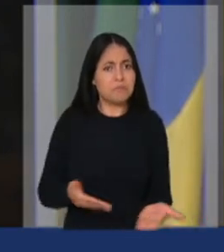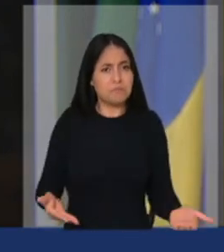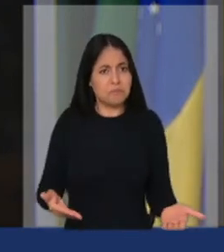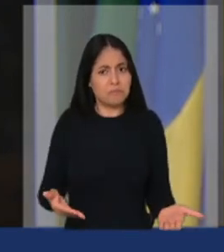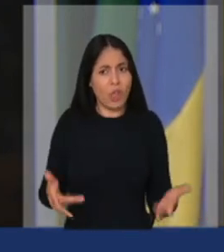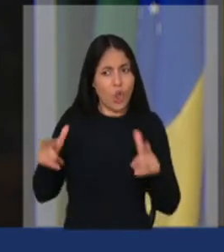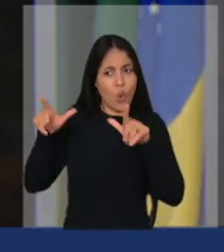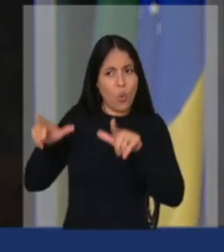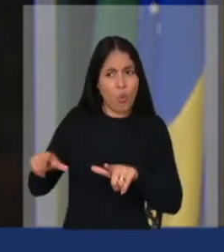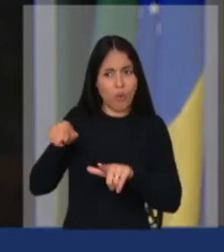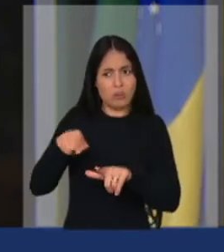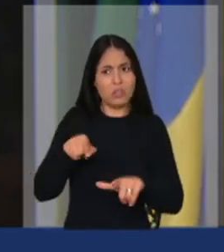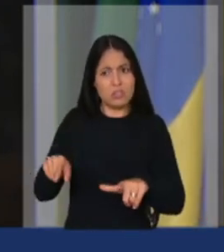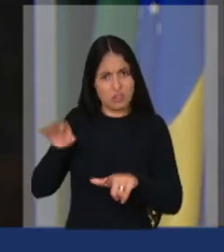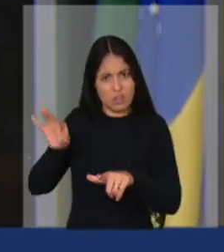EU COMEÇO A DESCONFIAR, AÍ , EU COMEÇO A DESCONFIAR, POR